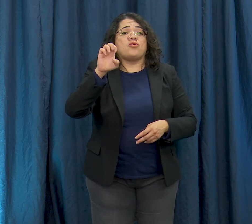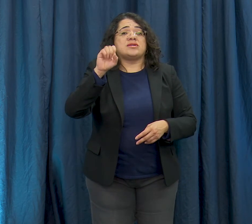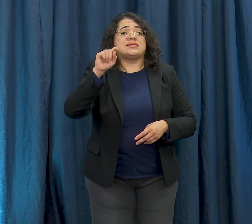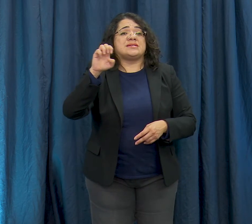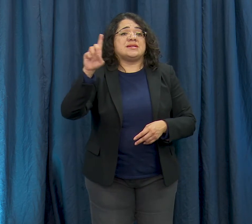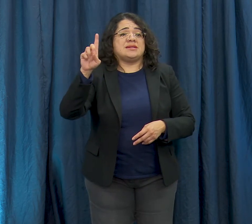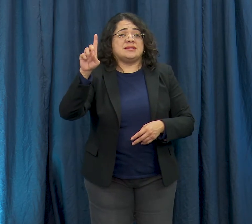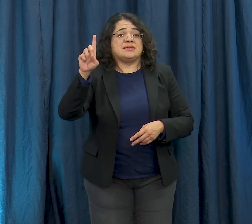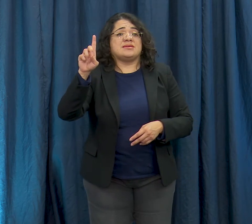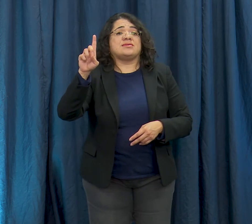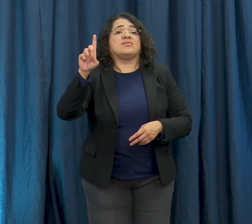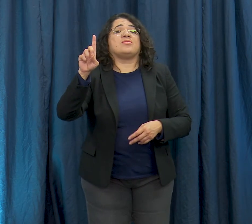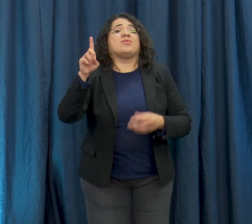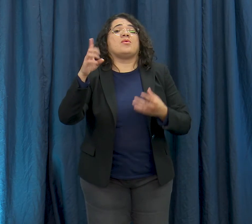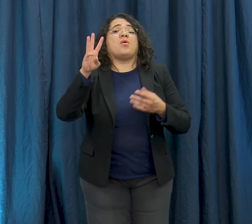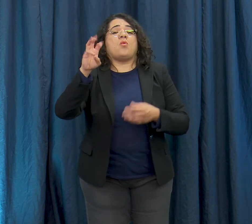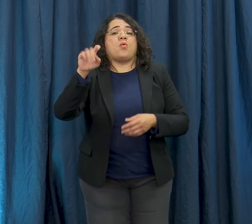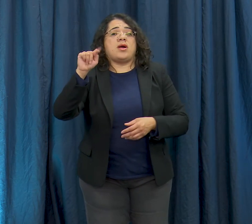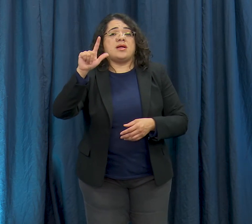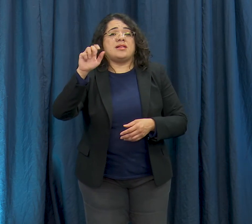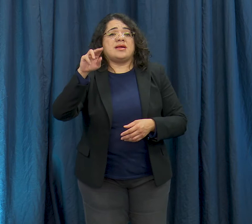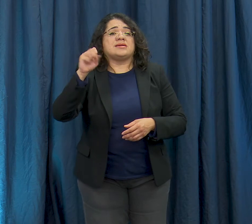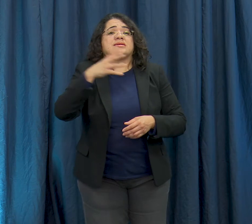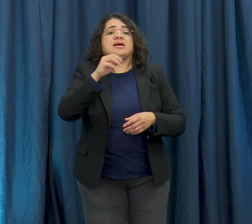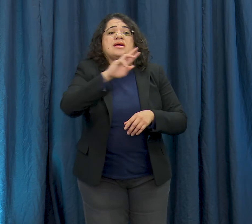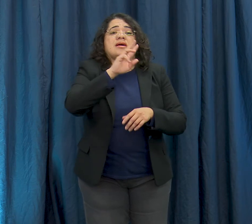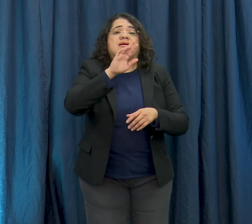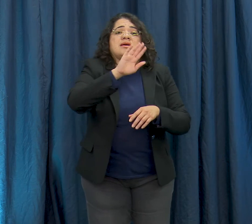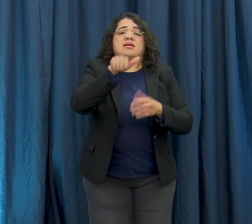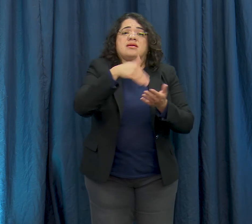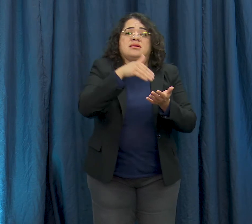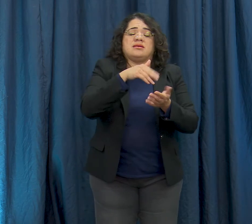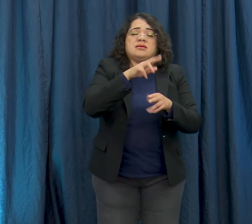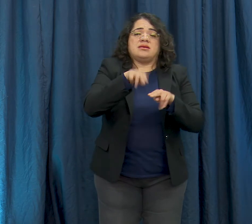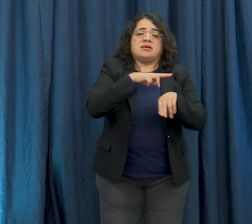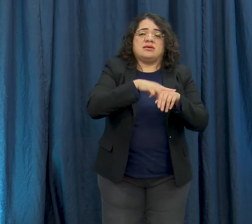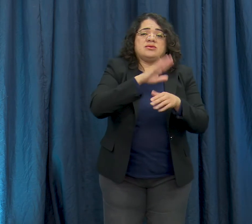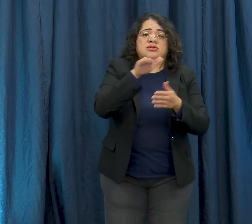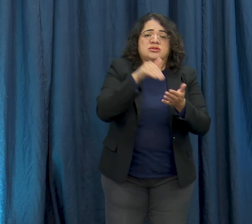las operaciones commercials modificated Siriano también los campos de cough